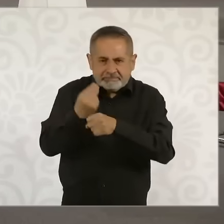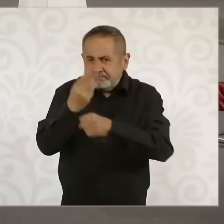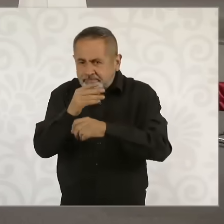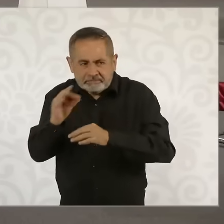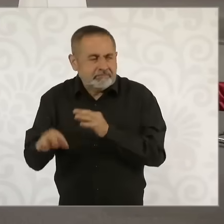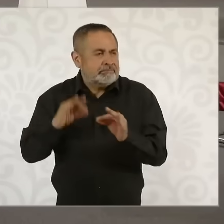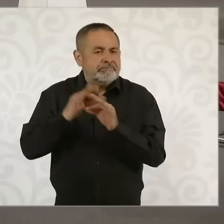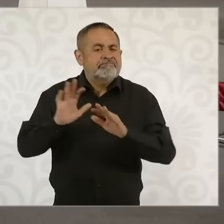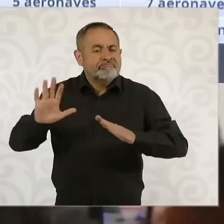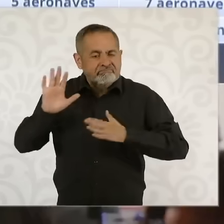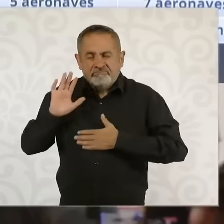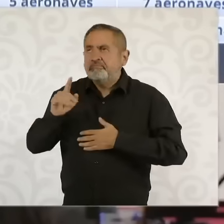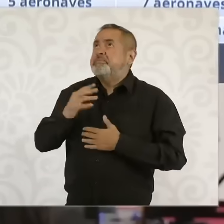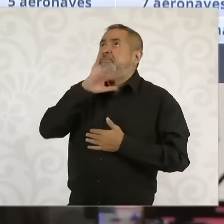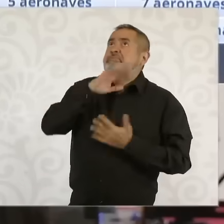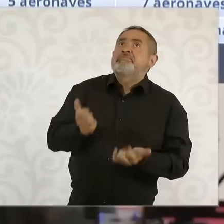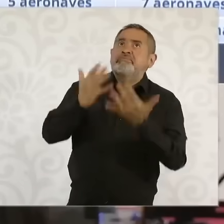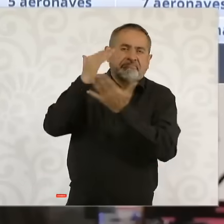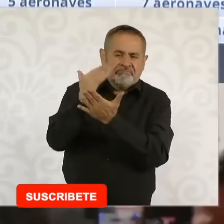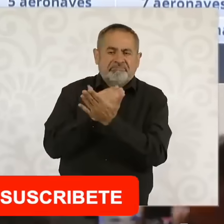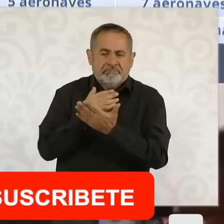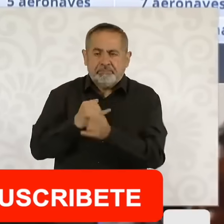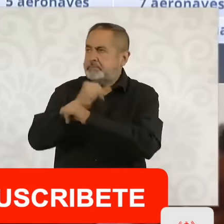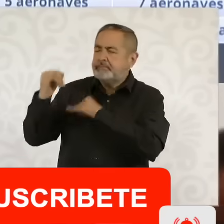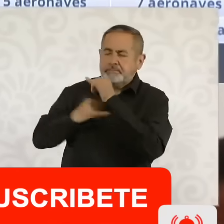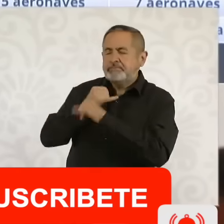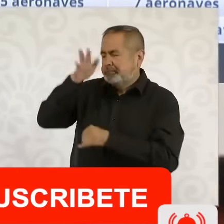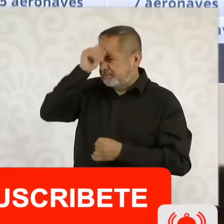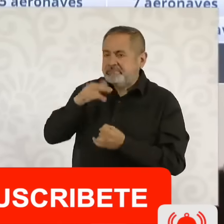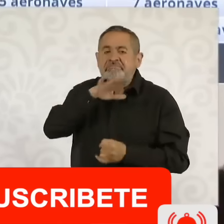compromisos del propio Estado mexicano a nivel internacional para reducir las emisiones de